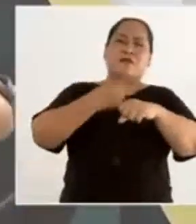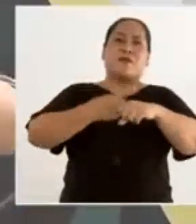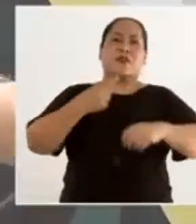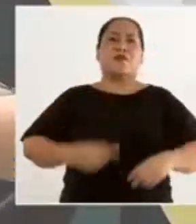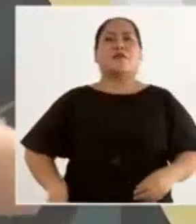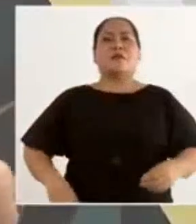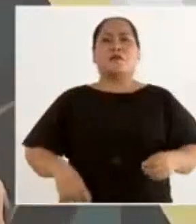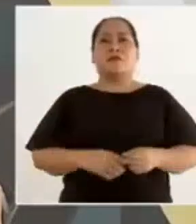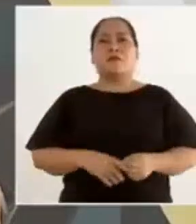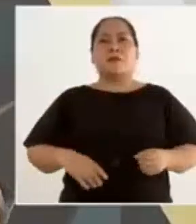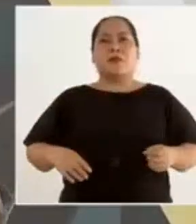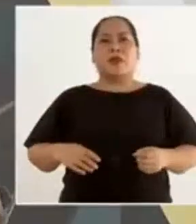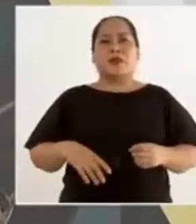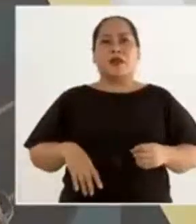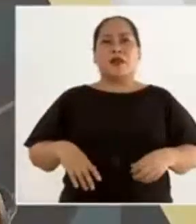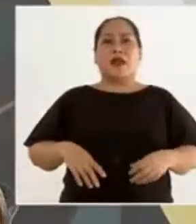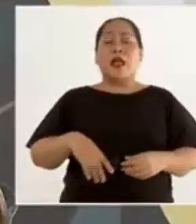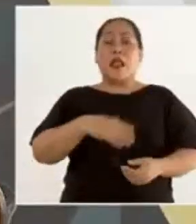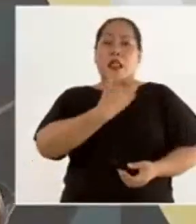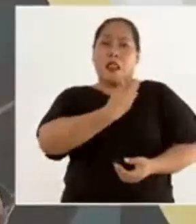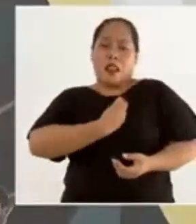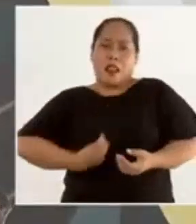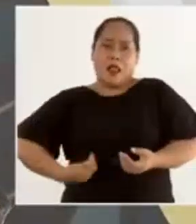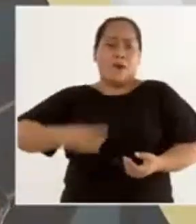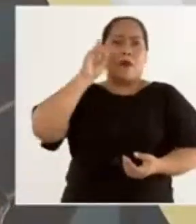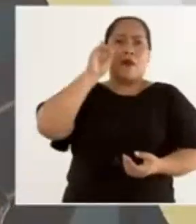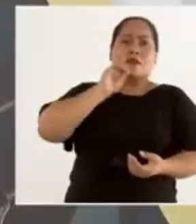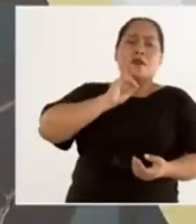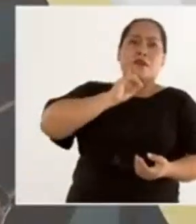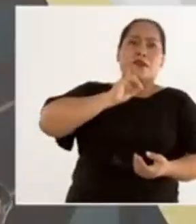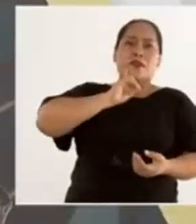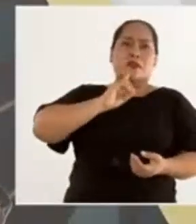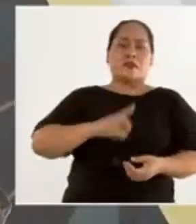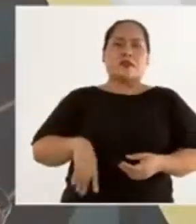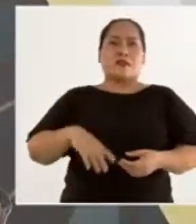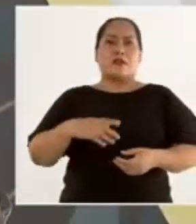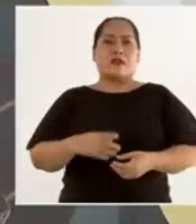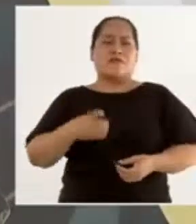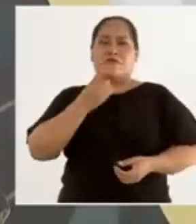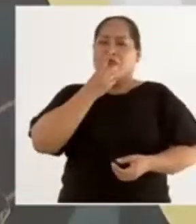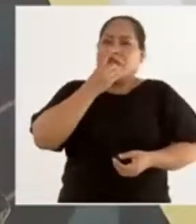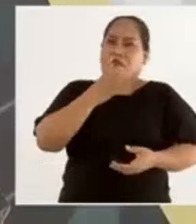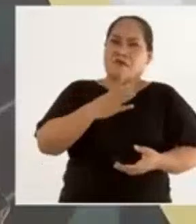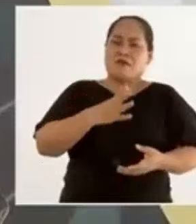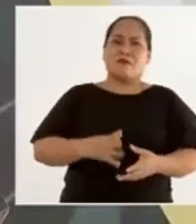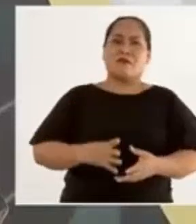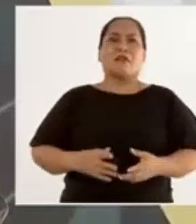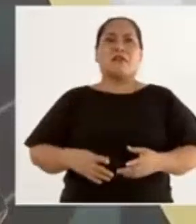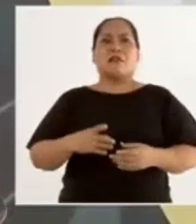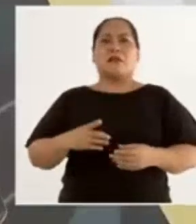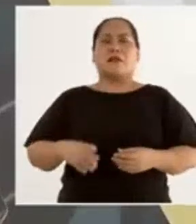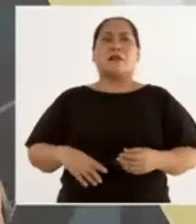en su instrucción y esto será cumplido con mucha eficiencia. Ningún quirófano va a estar cerrado,